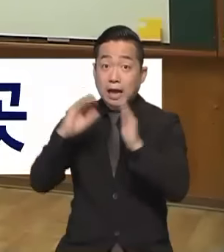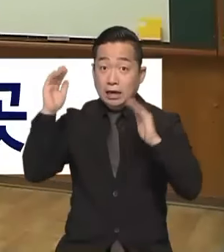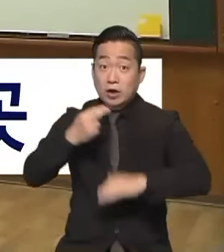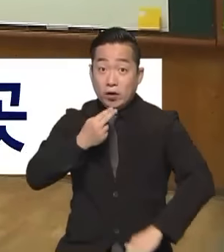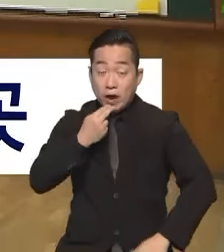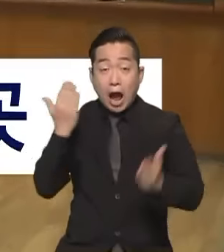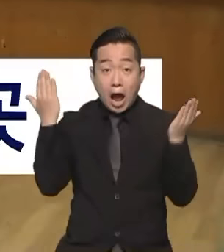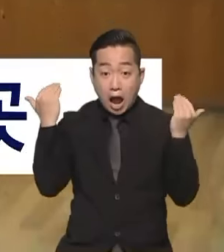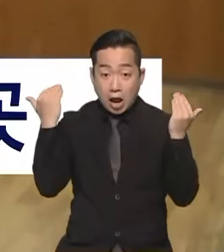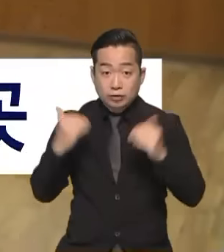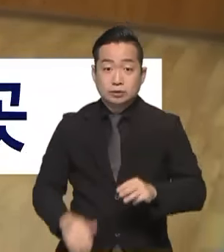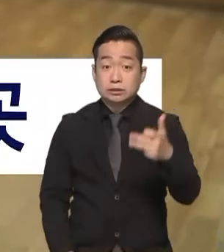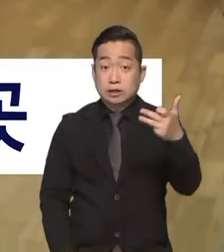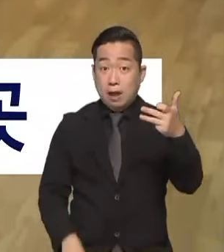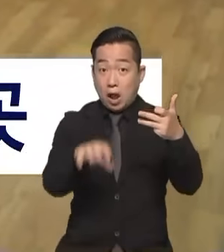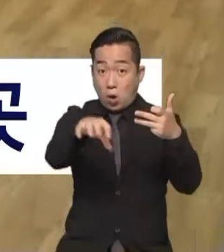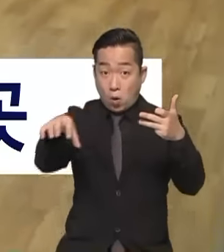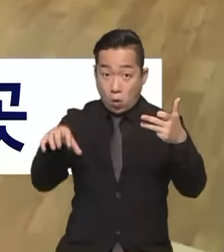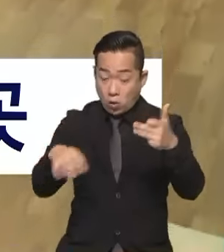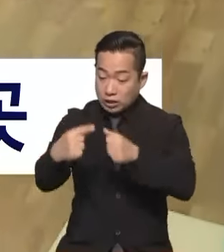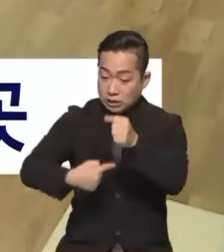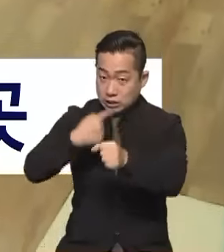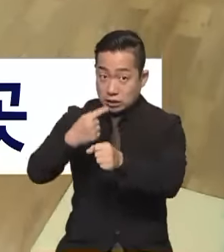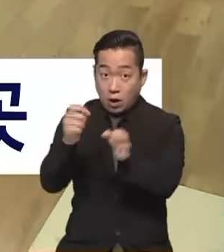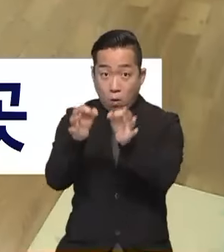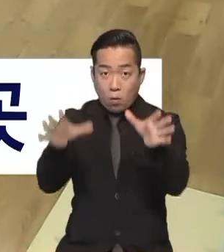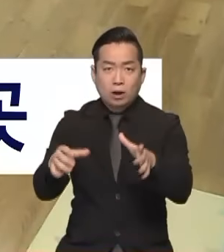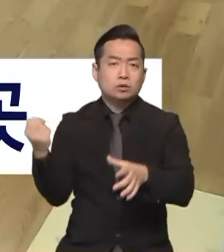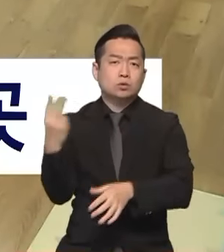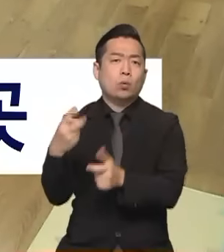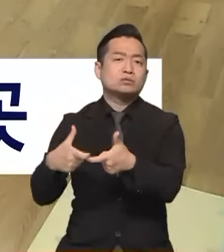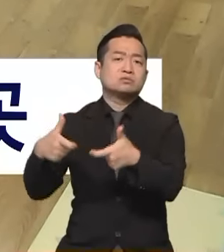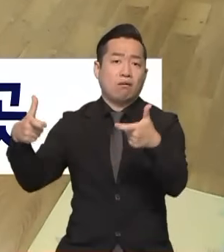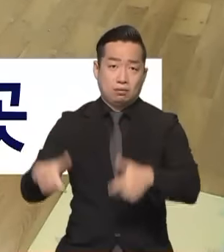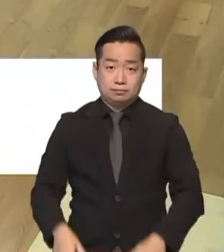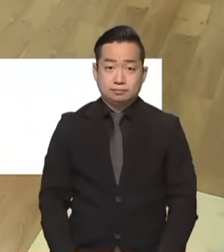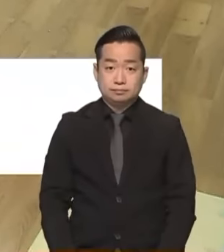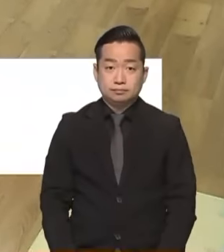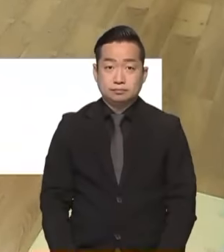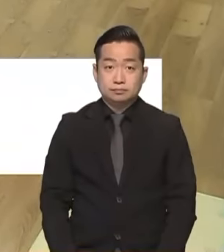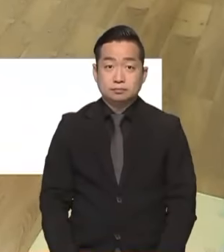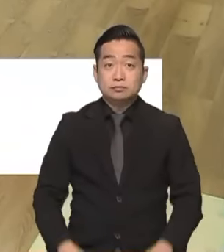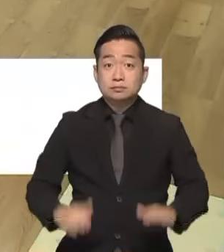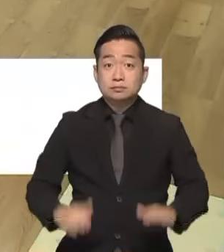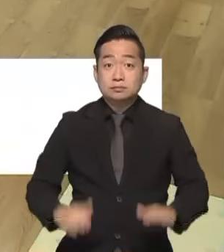지난해 신입생이 없었던 학교 18곳에서 1년 사이 크게 늘었습니다. 전교생이 10명도 안 되는 학교만 15곳입니다.